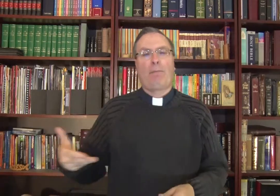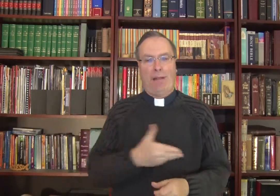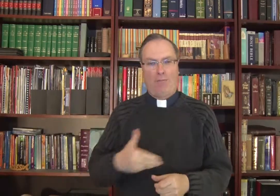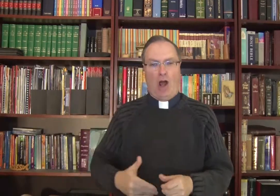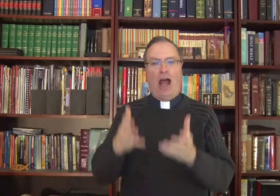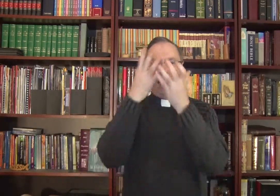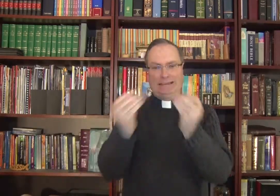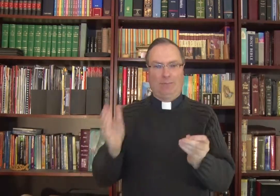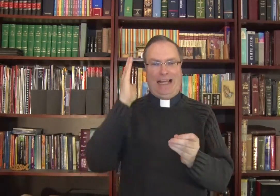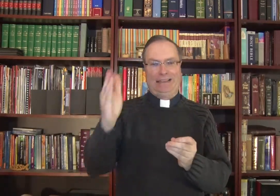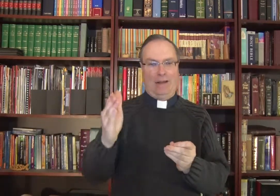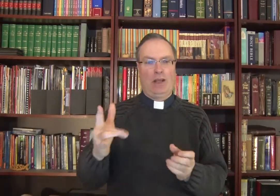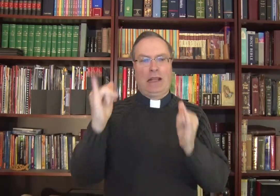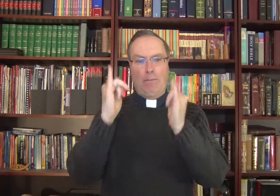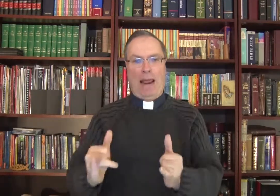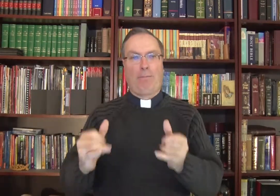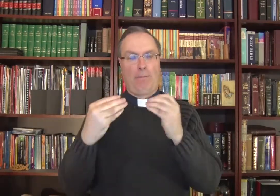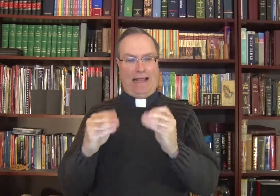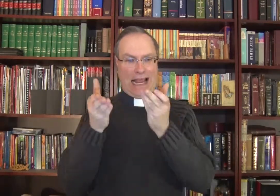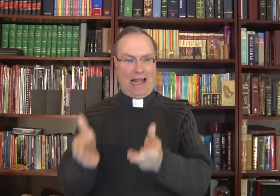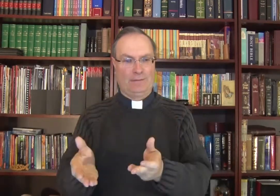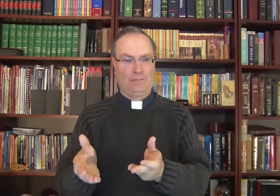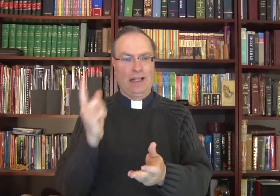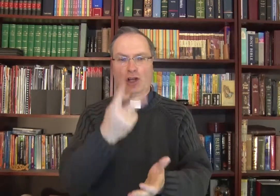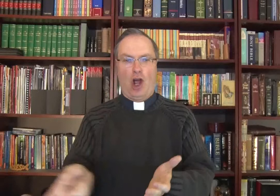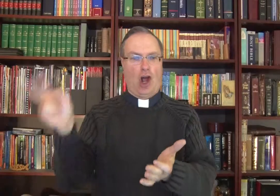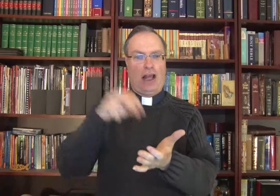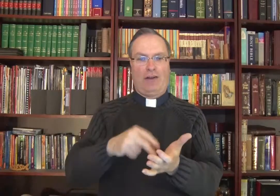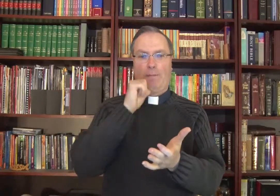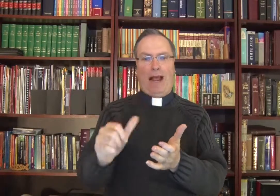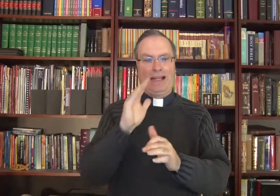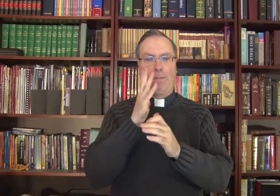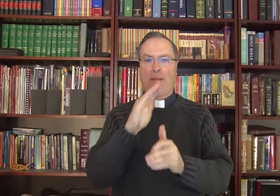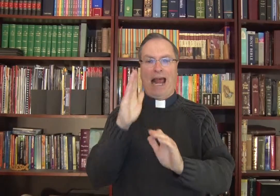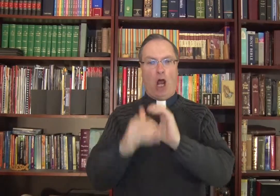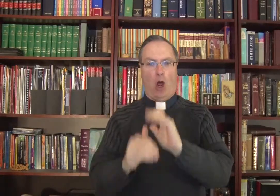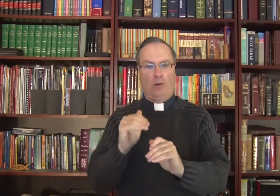'Babylone disparaîtra de la même manière. Elle ne se relèvera pas des malheurs